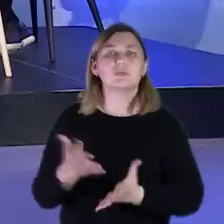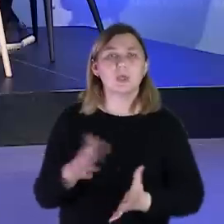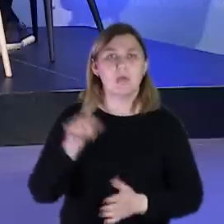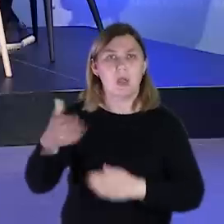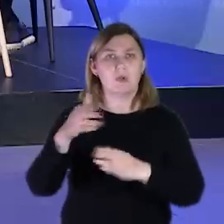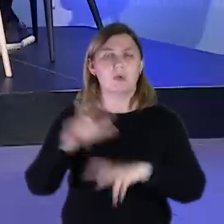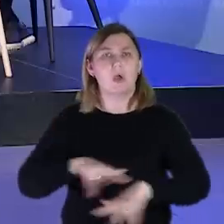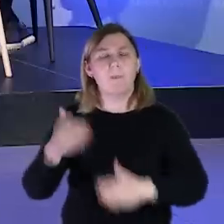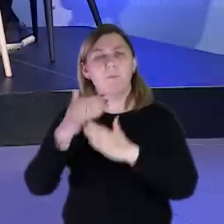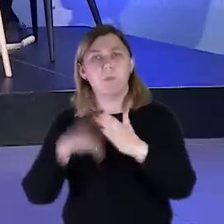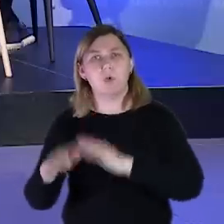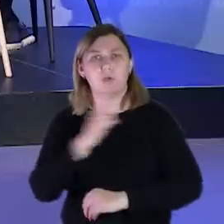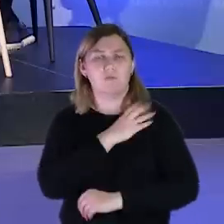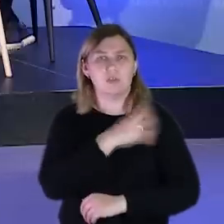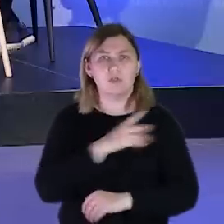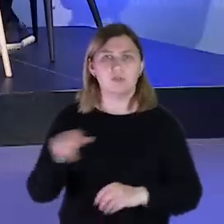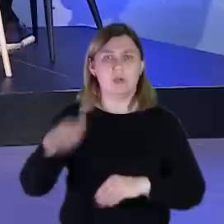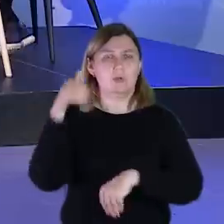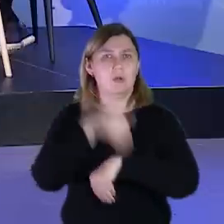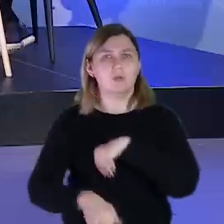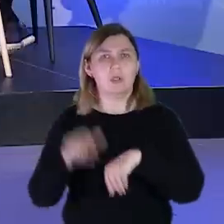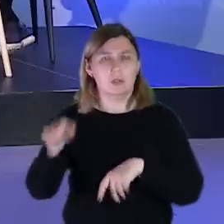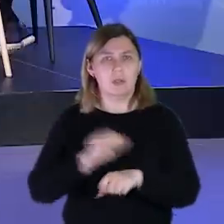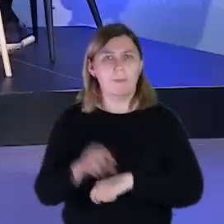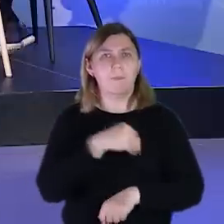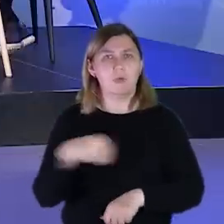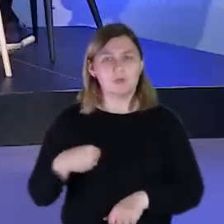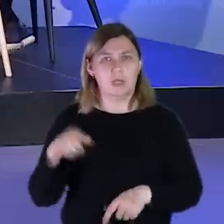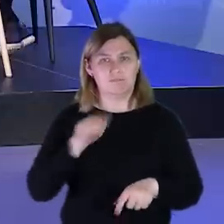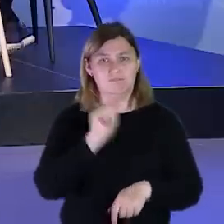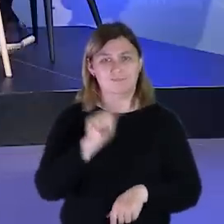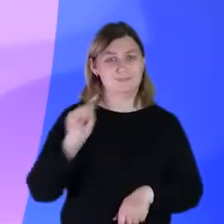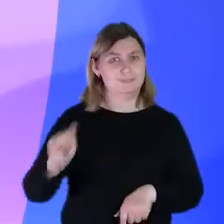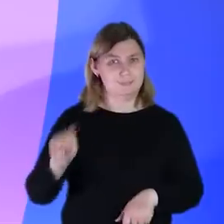podoficera, że w danej wiosce osadnikami wojskowymi polskimi są: ci, ci, ci... I po prostu